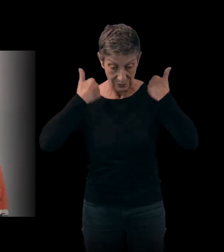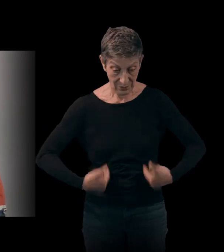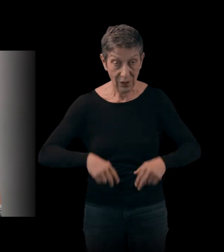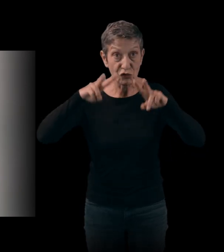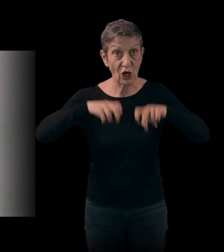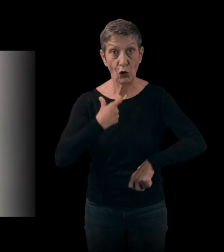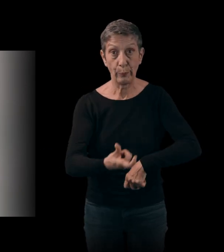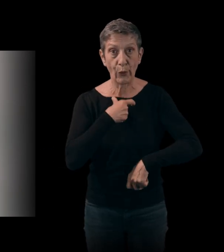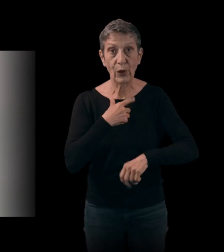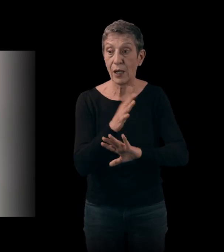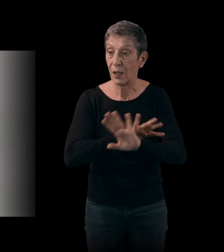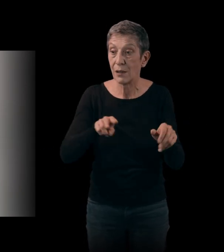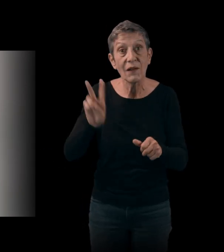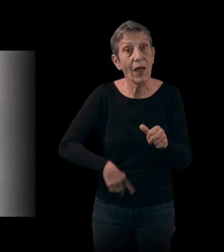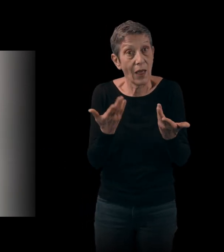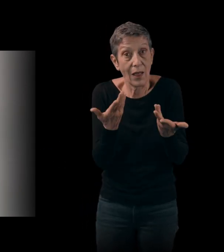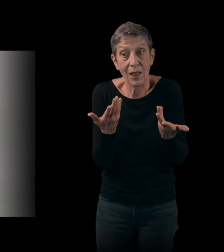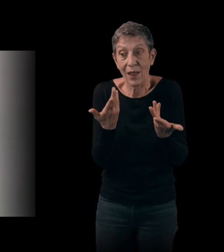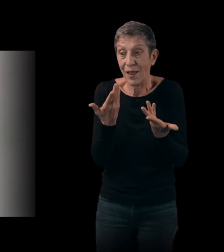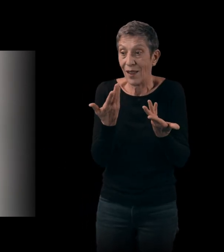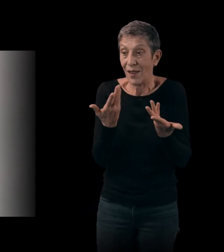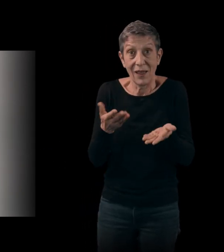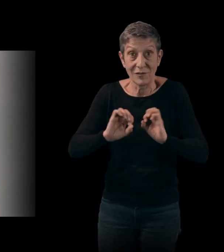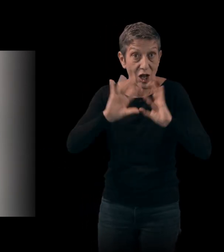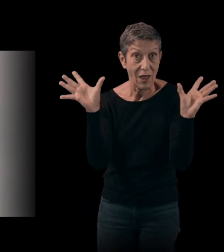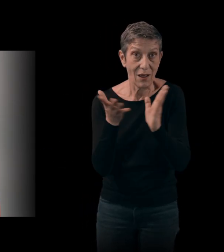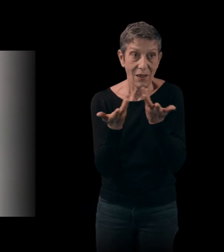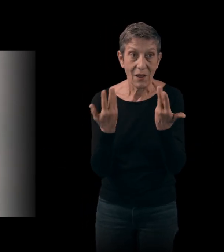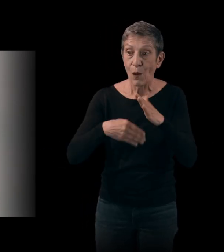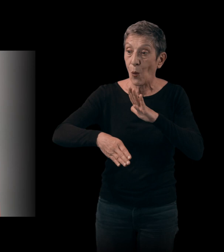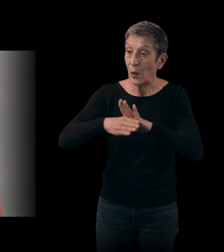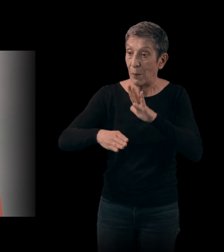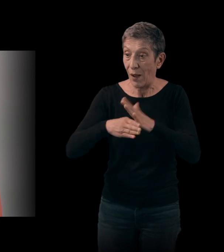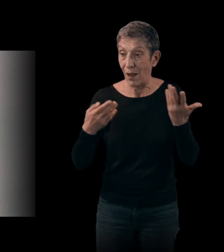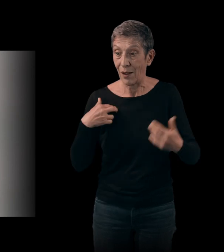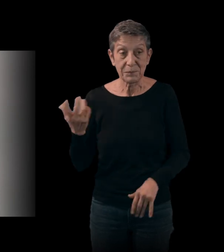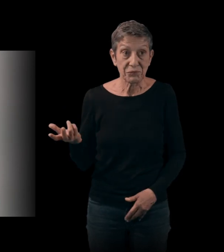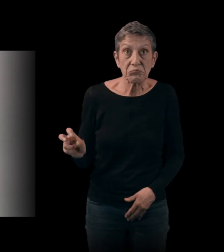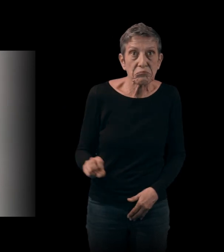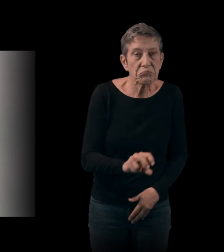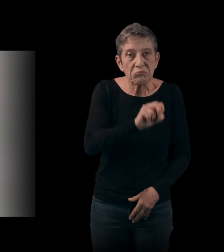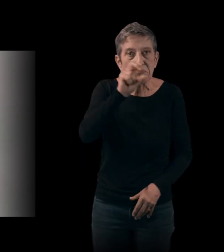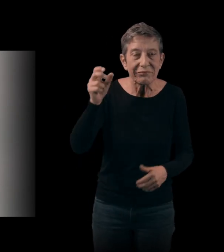Au départ, j'avais fait ces voyages-là, je pensais écrire.